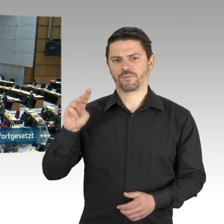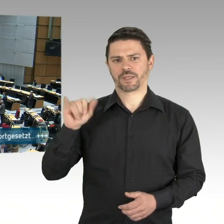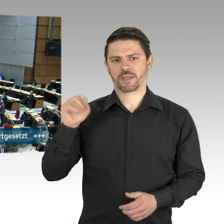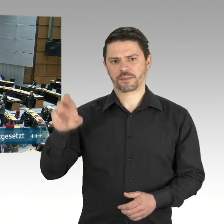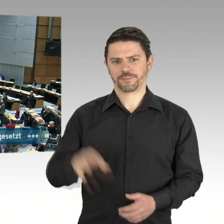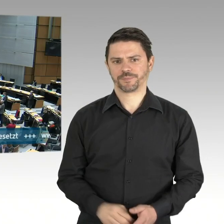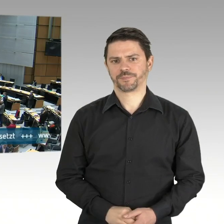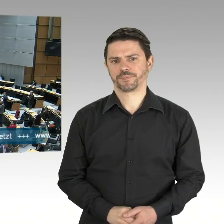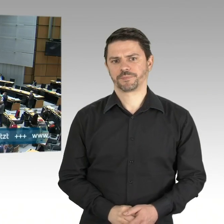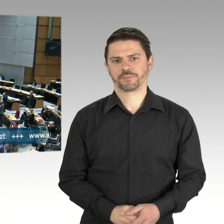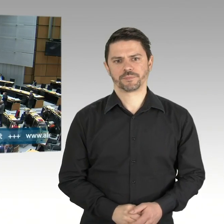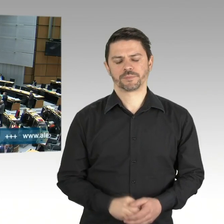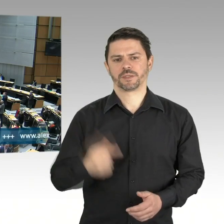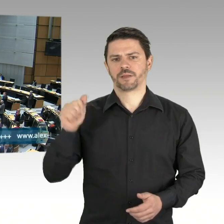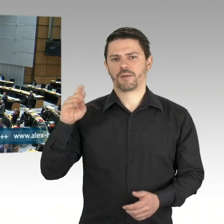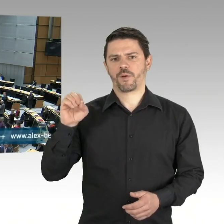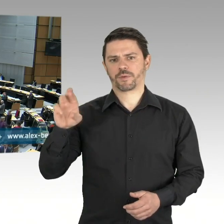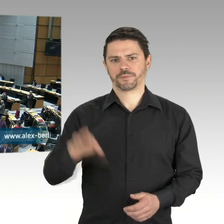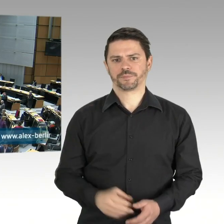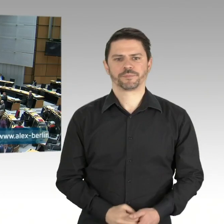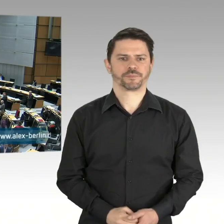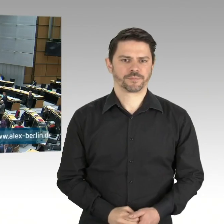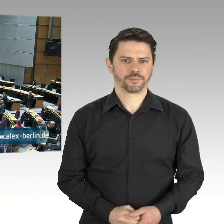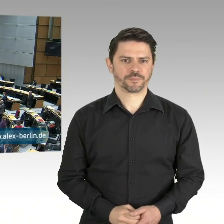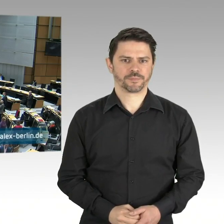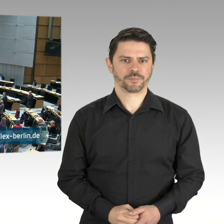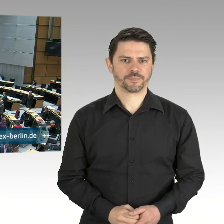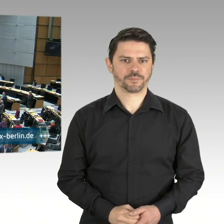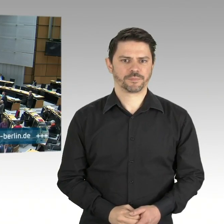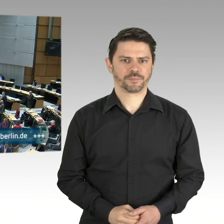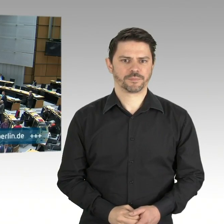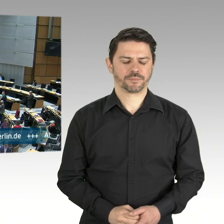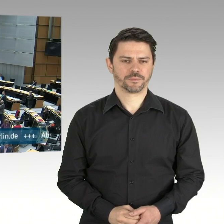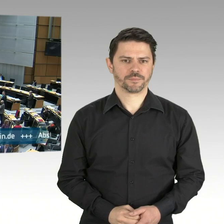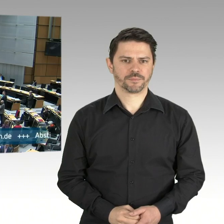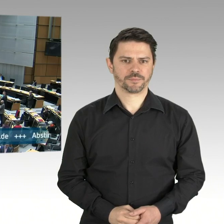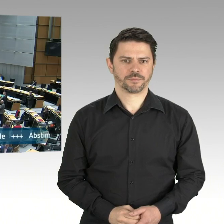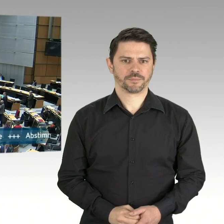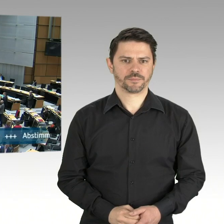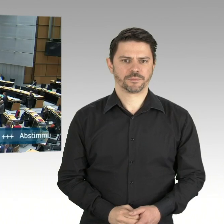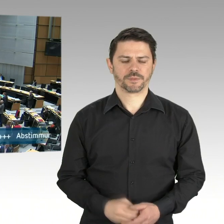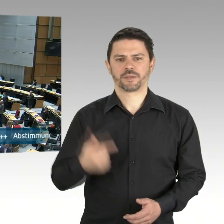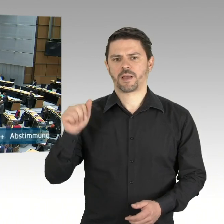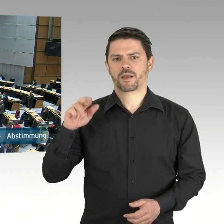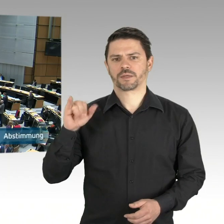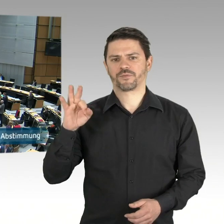Herr Tommy Tabor. Herr Hakan Tas. Herr Dr. Stefan Taschner.